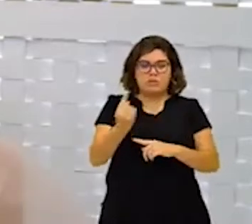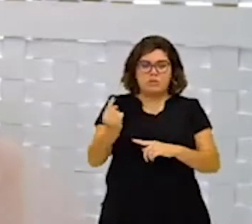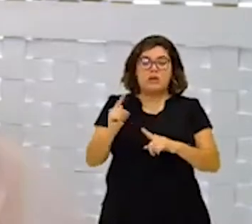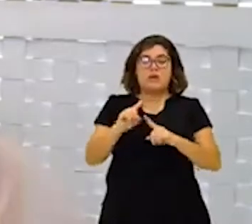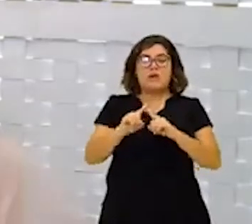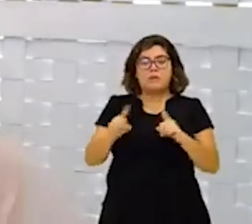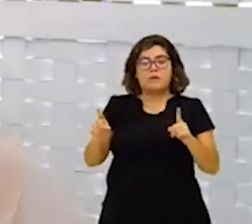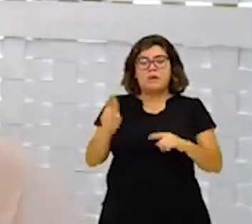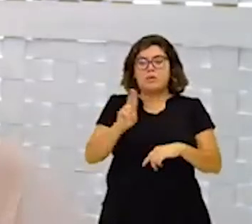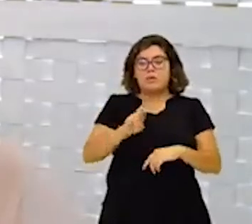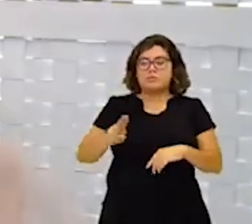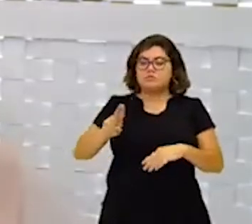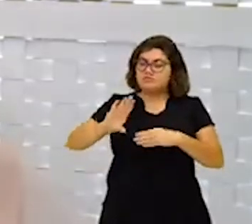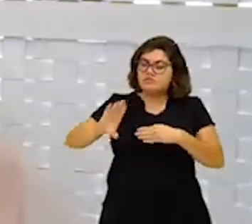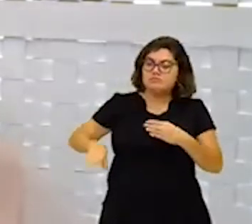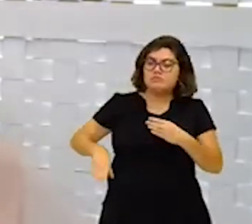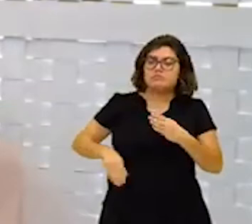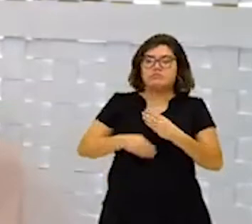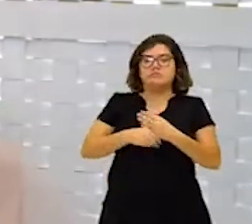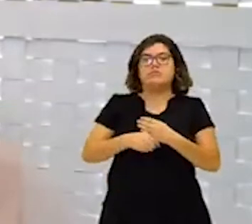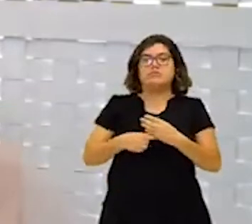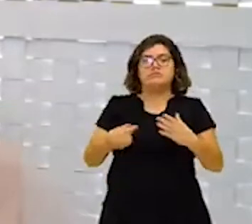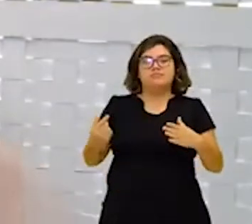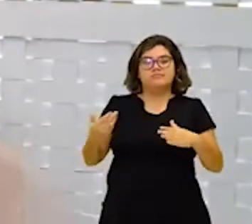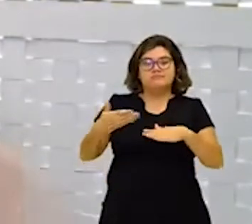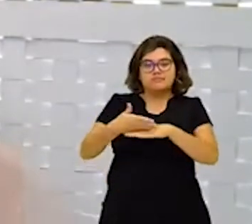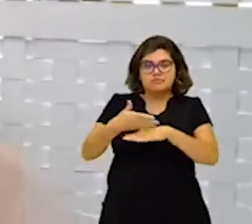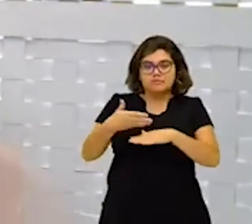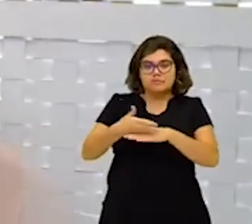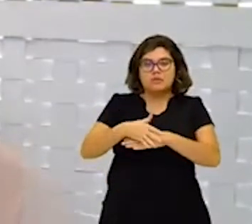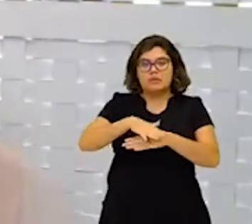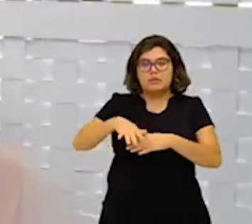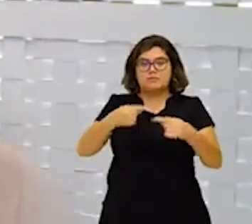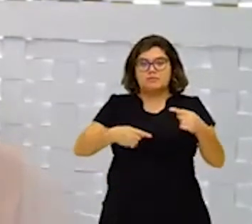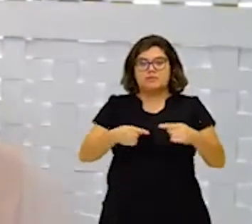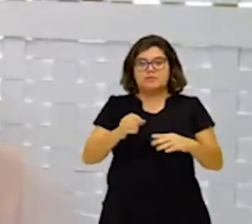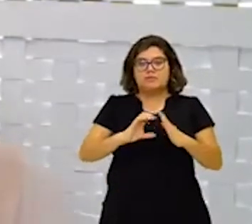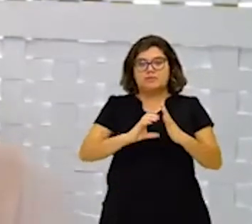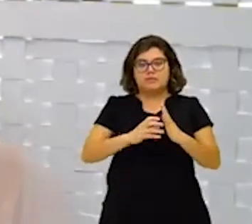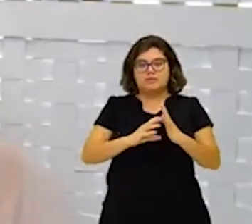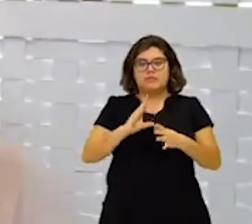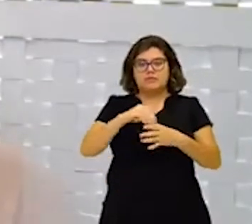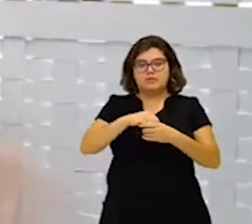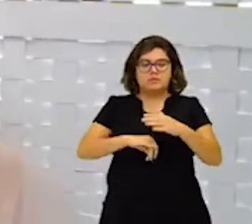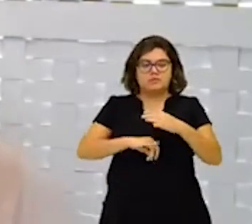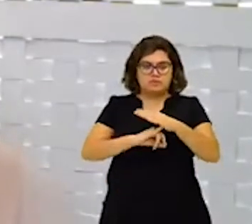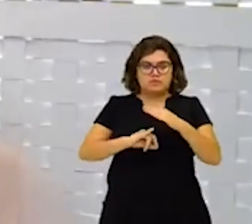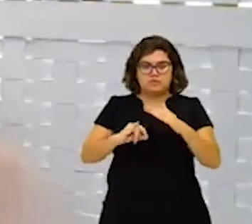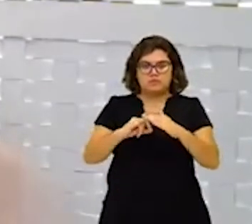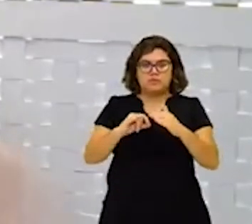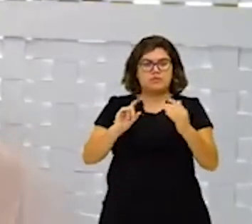nos entremear mas também nessa máquina é política partidária institucional a fim de construir faltas